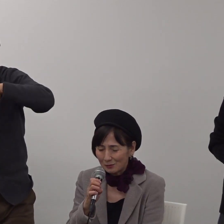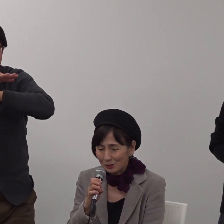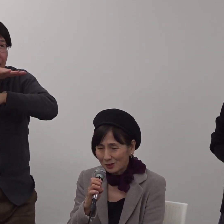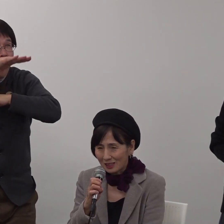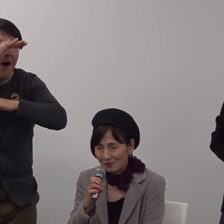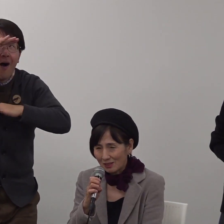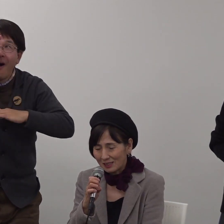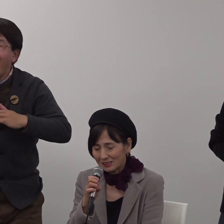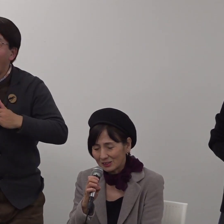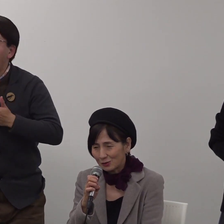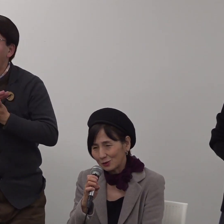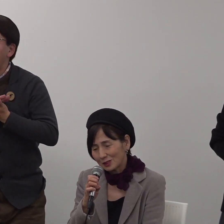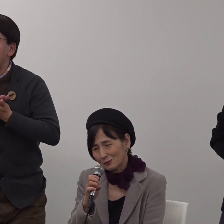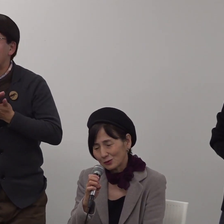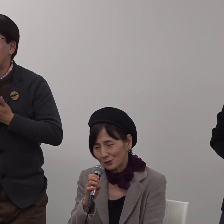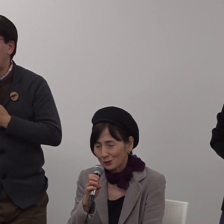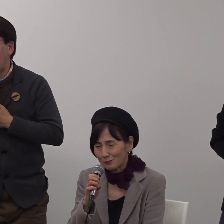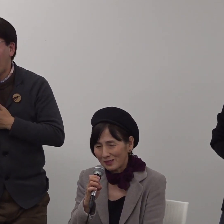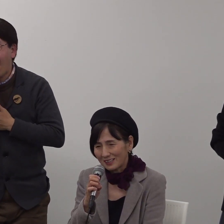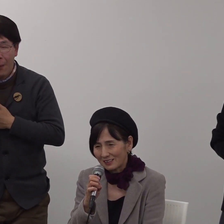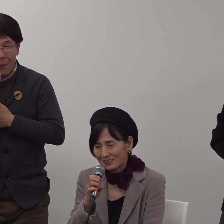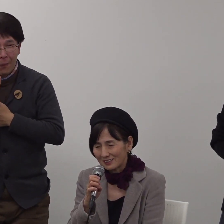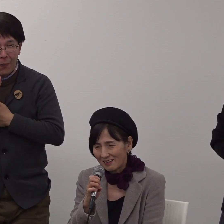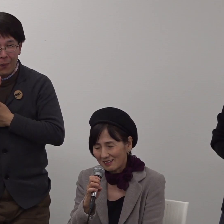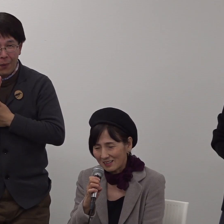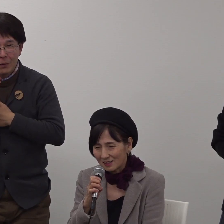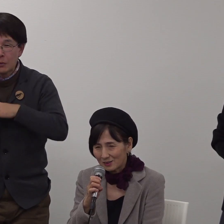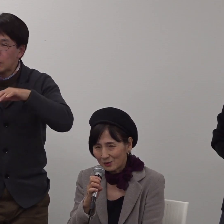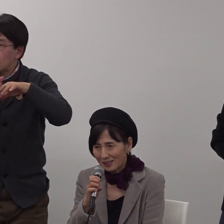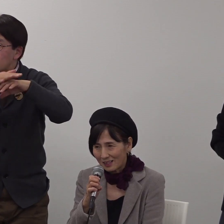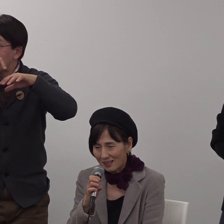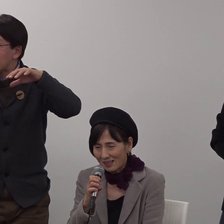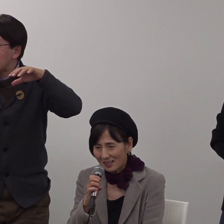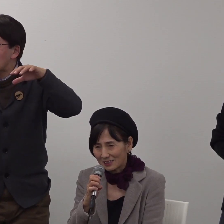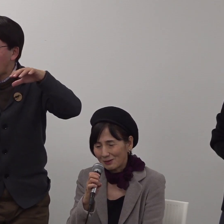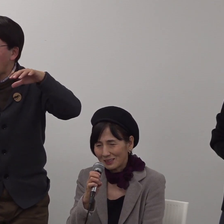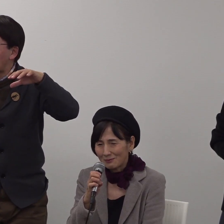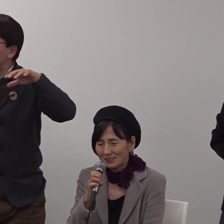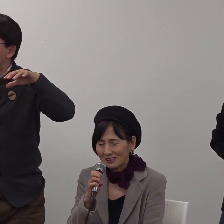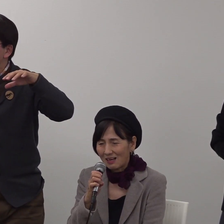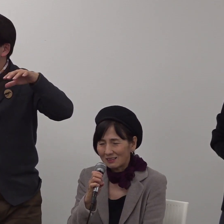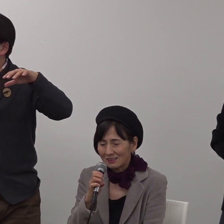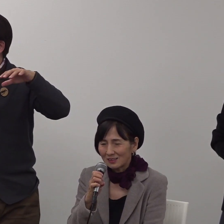海の中は地上よりもちょっと見えたんですねそれから始まりました